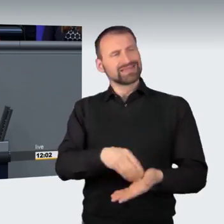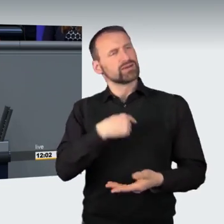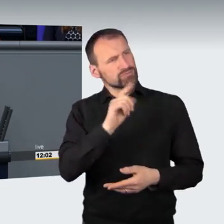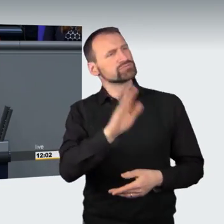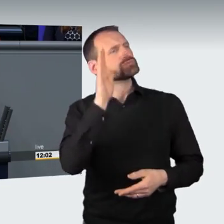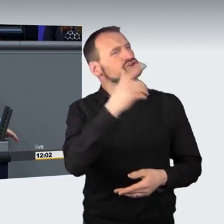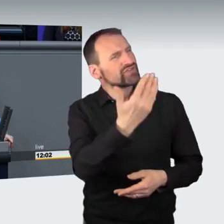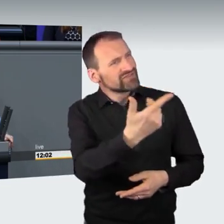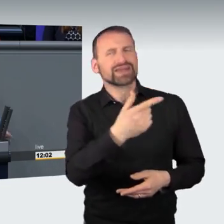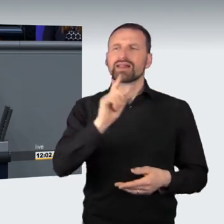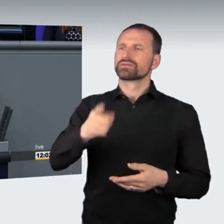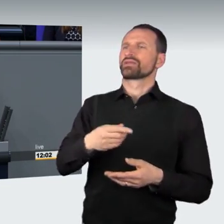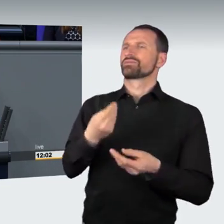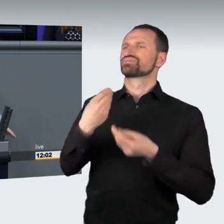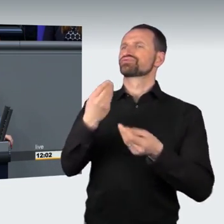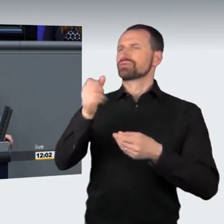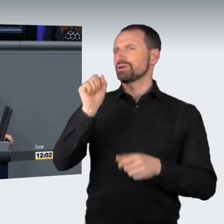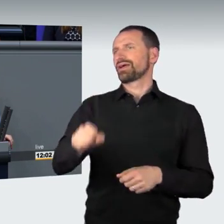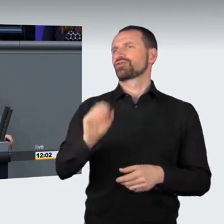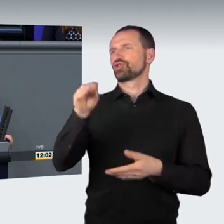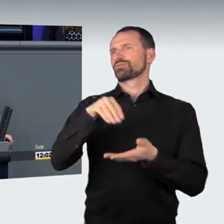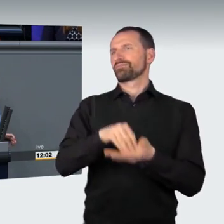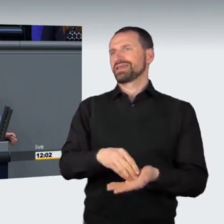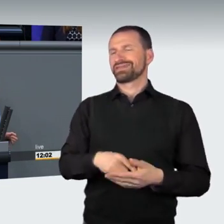Aber selbst zu dieser banalen Verbesserung ist die Koalition